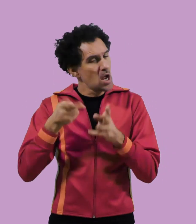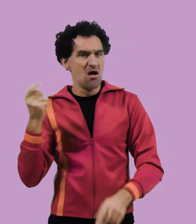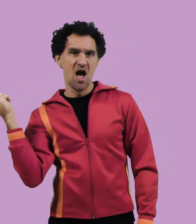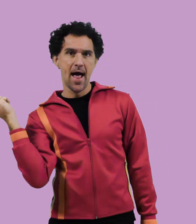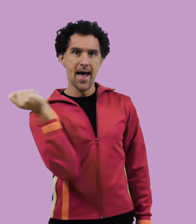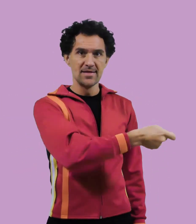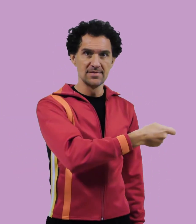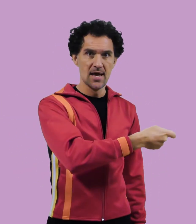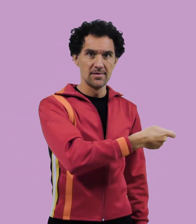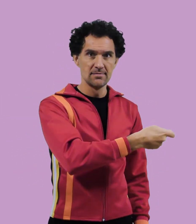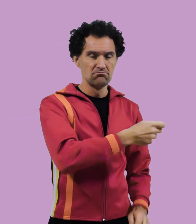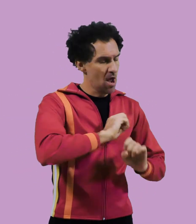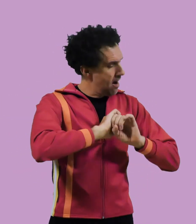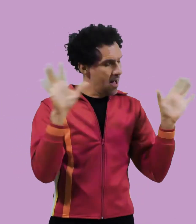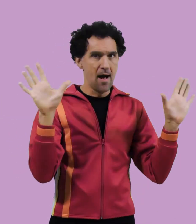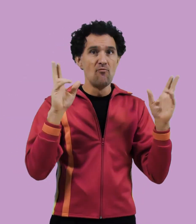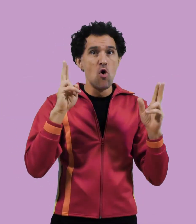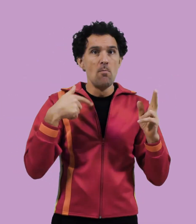und kann natürlich Anzeige erstatten.